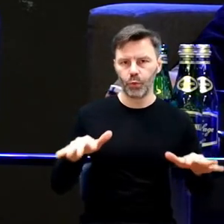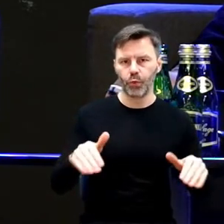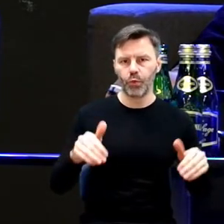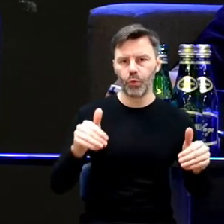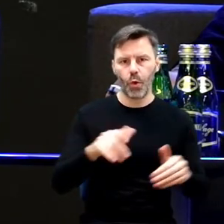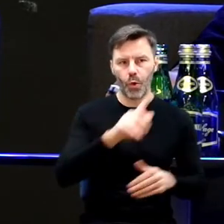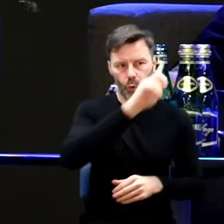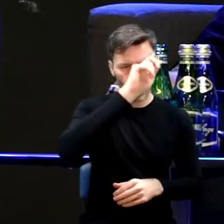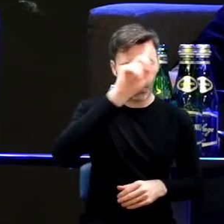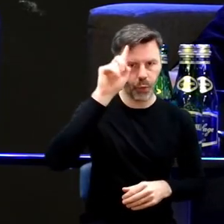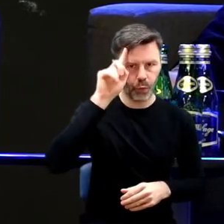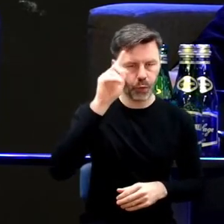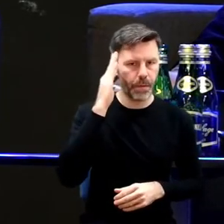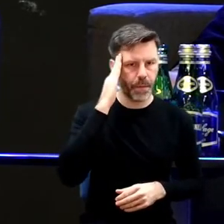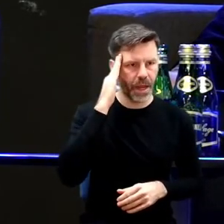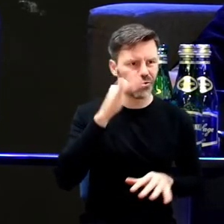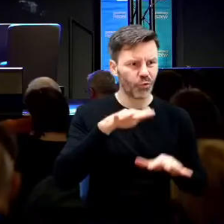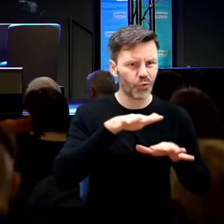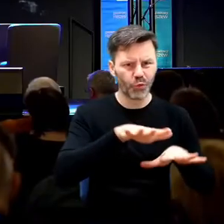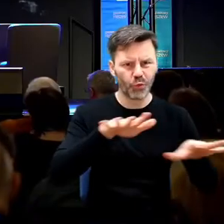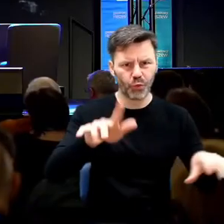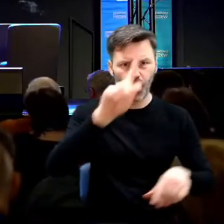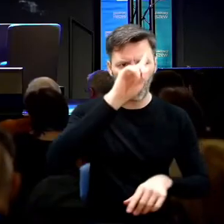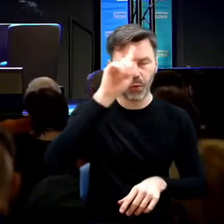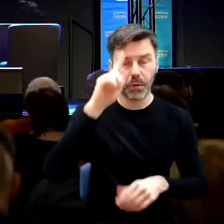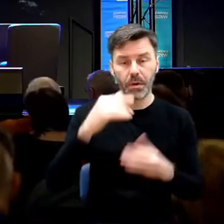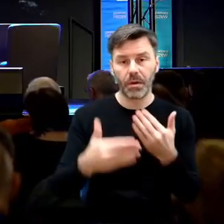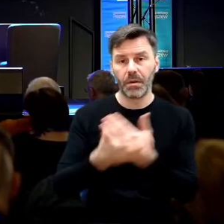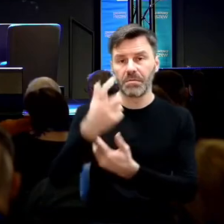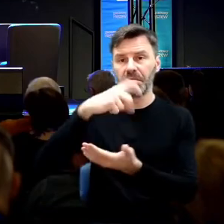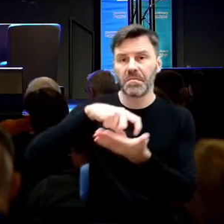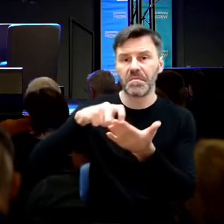I ten rynek mieszkaniowy zawsze był nienasycony.